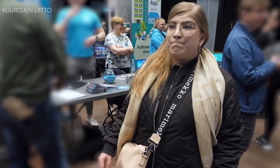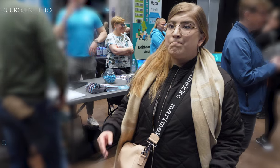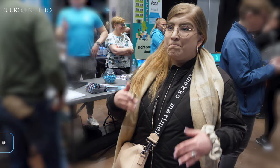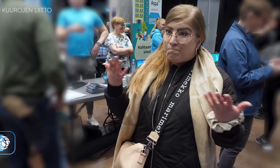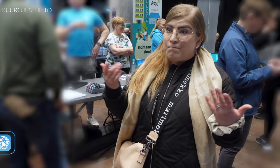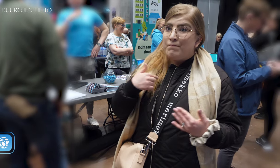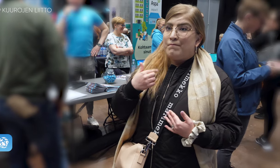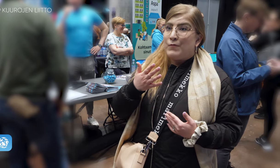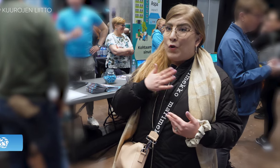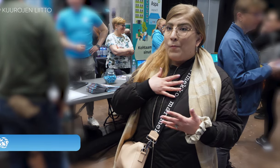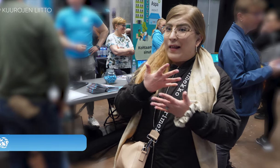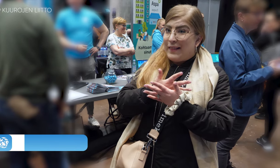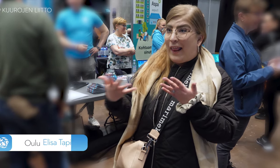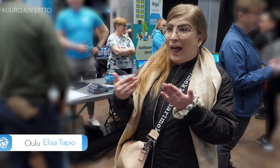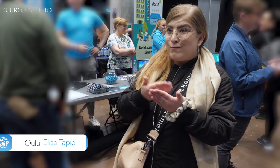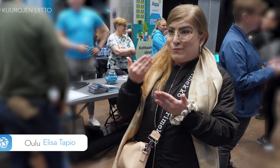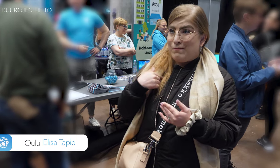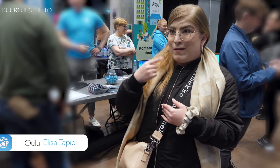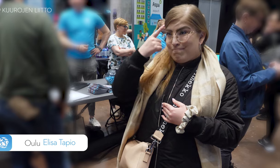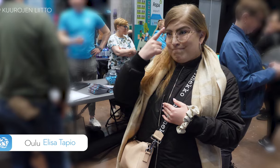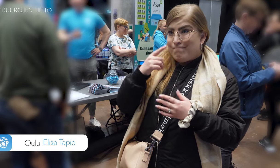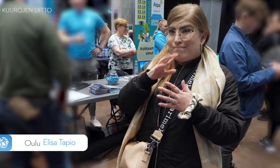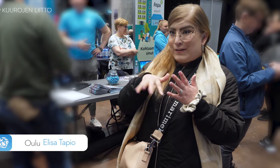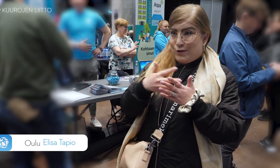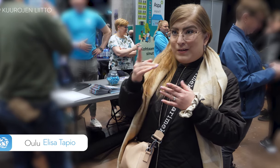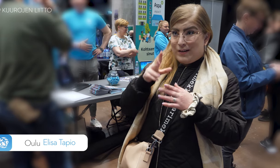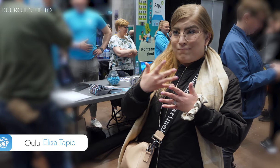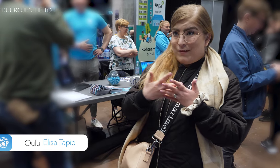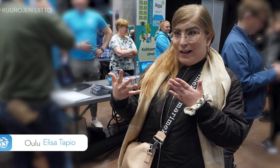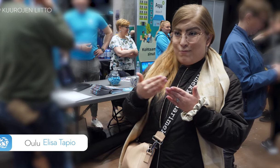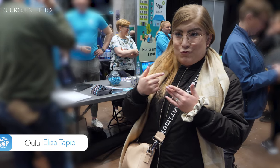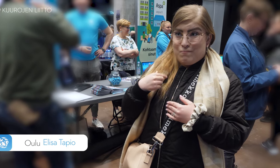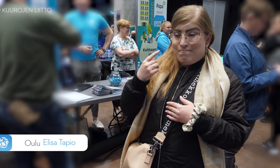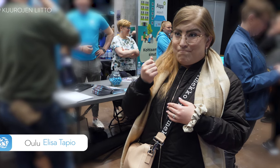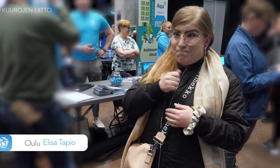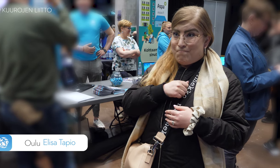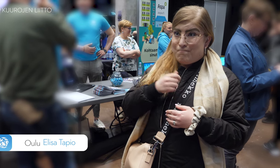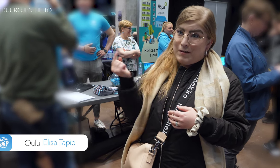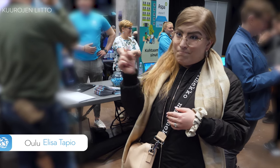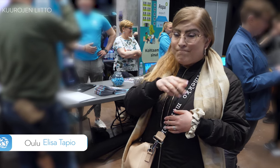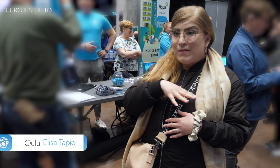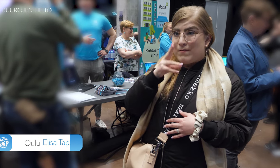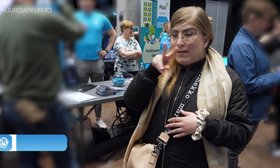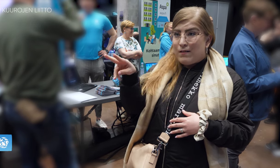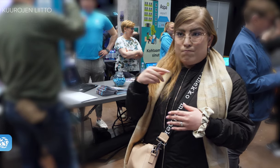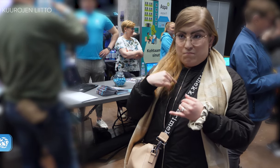Tulin tänne oman kieleni, viittomakielen vuoksi. Halusin tulla tänne katselemaan.